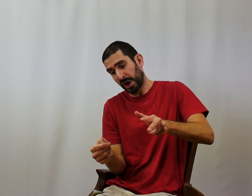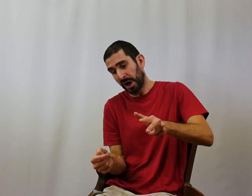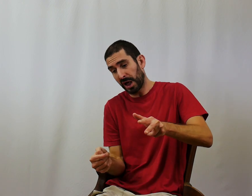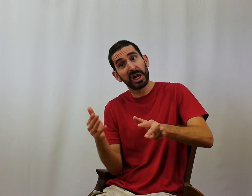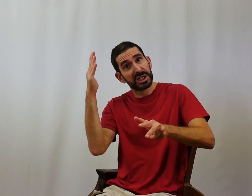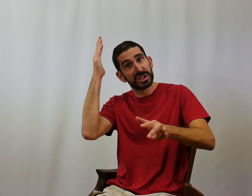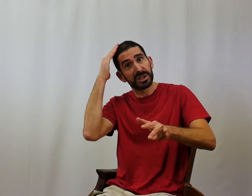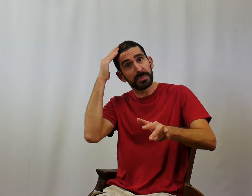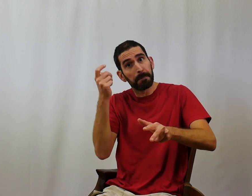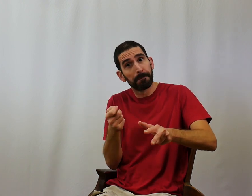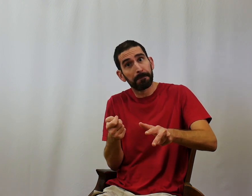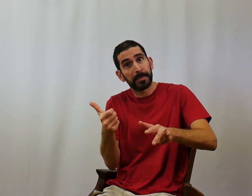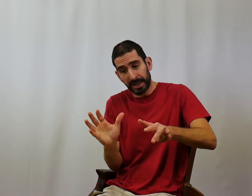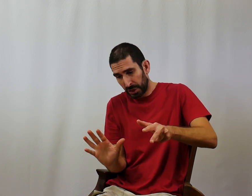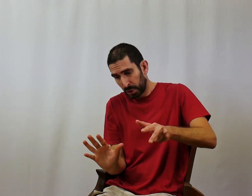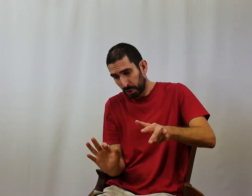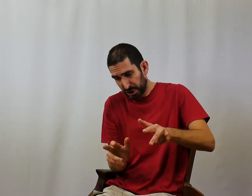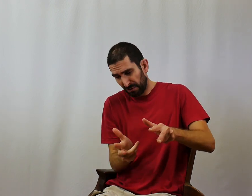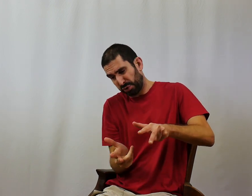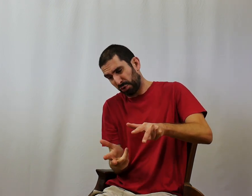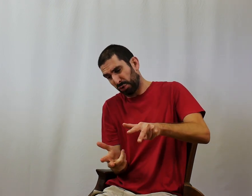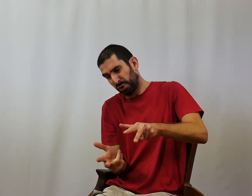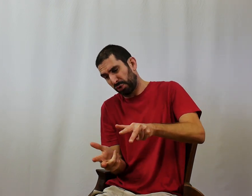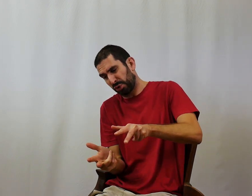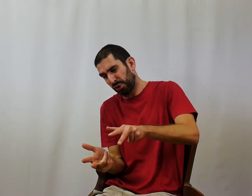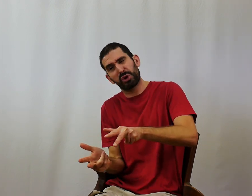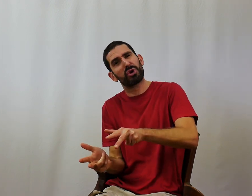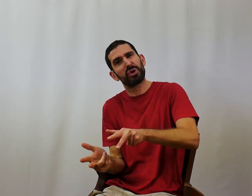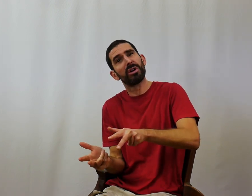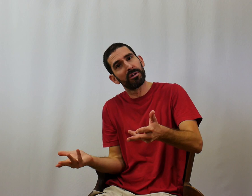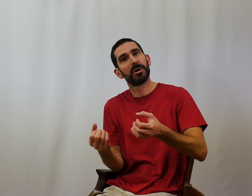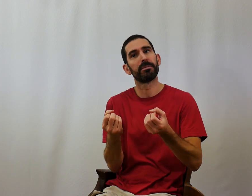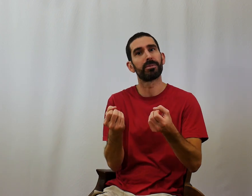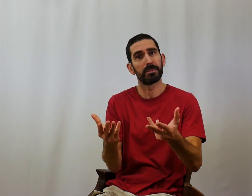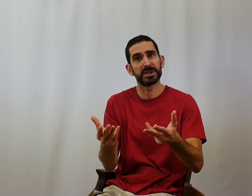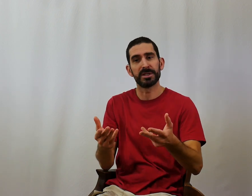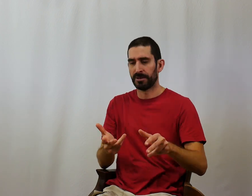au point que les "chapeaux" des roues touchent presque le sol. Voici ma proposition.